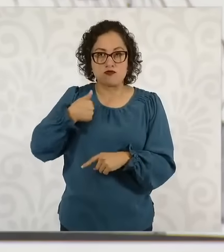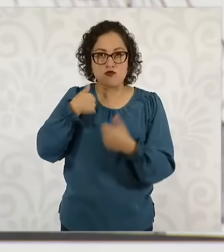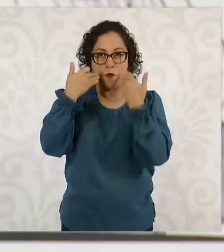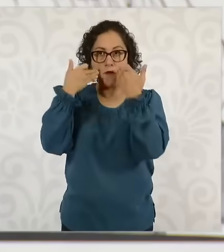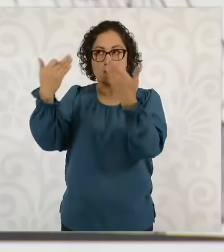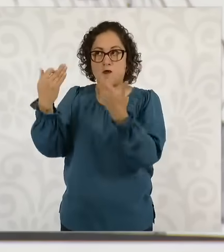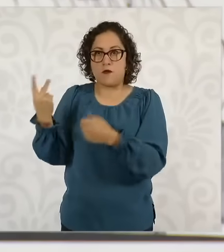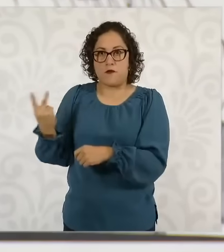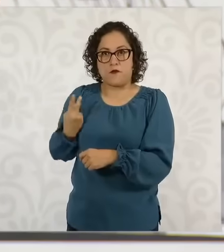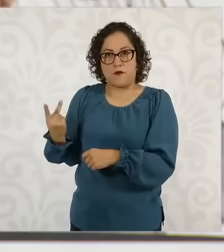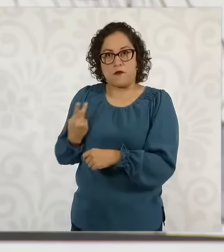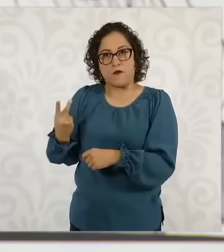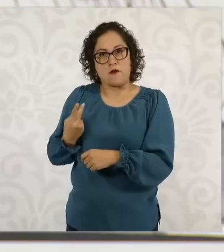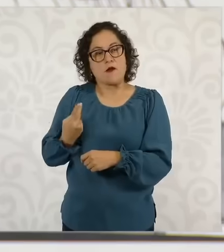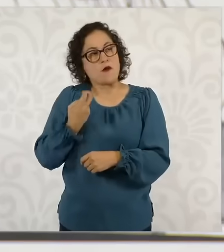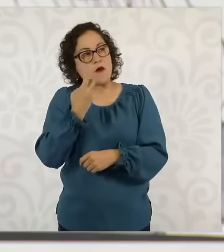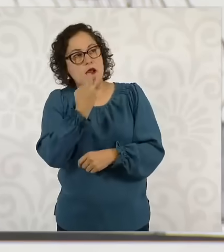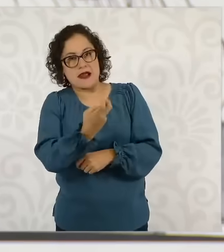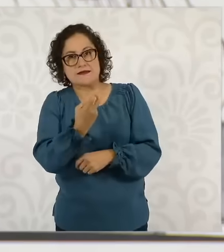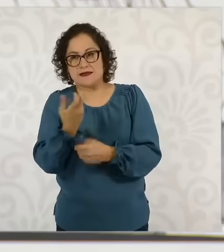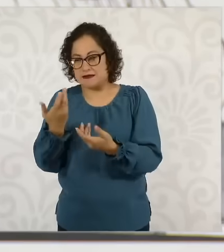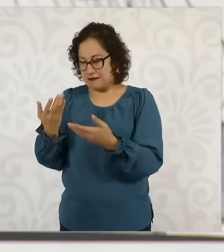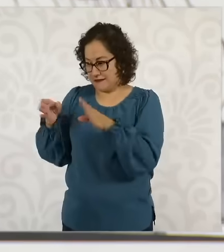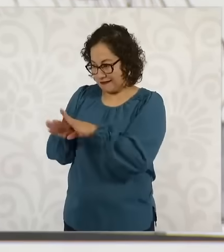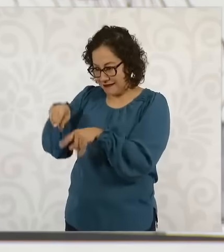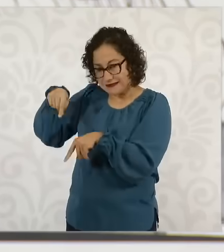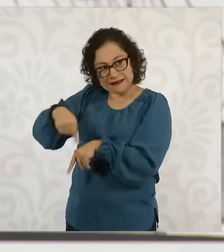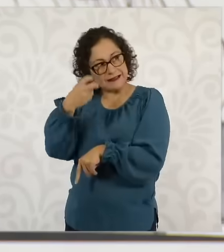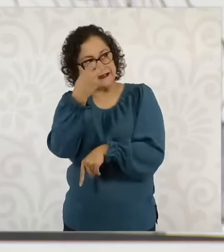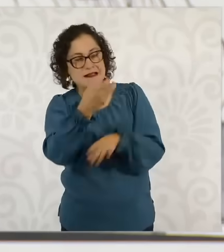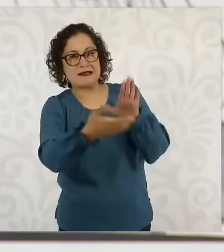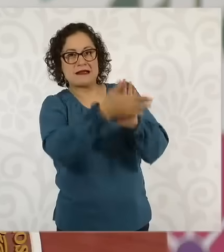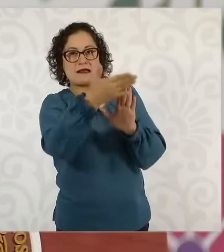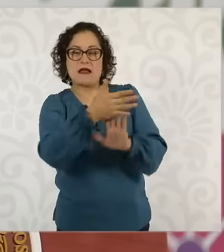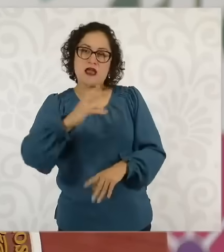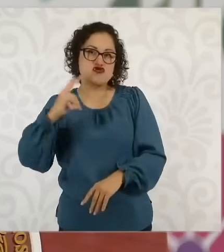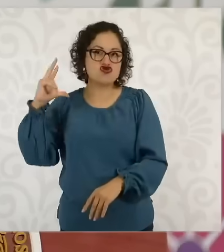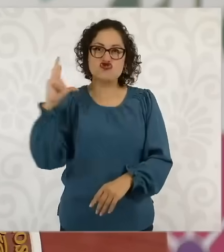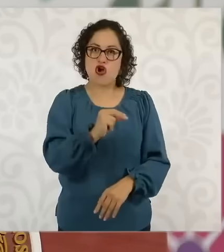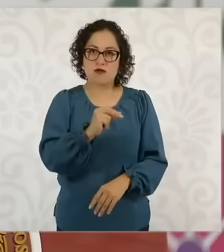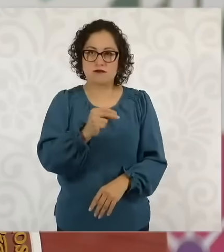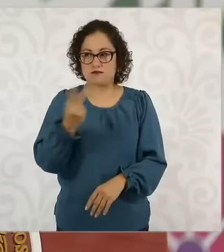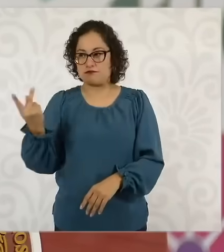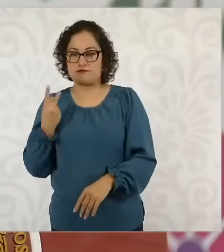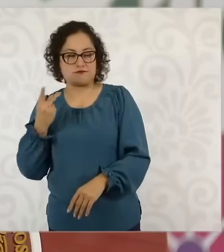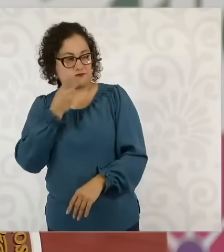ciudad de México y se construyera el aeropuerto en Texcoco. Eso fue lo primero, fue idea de Fox